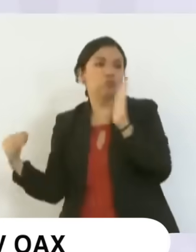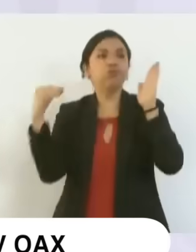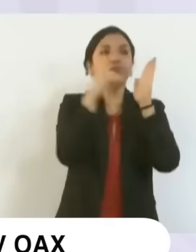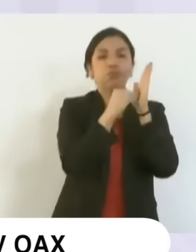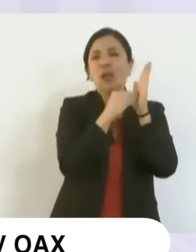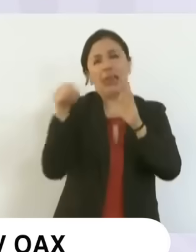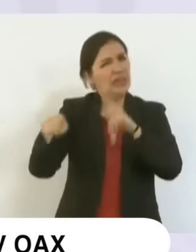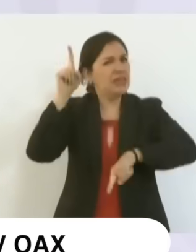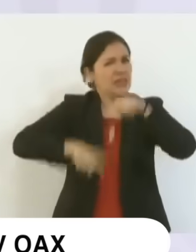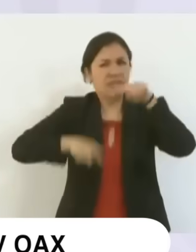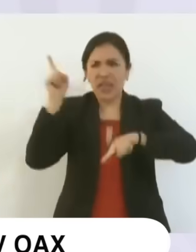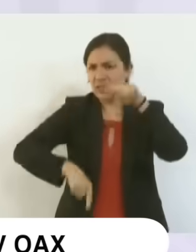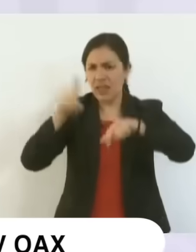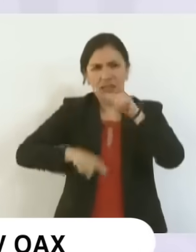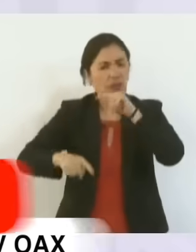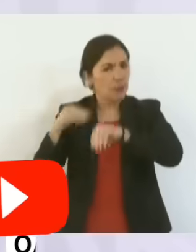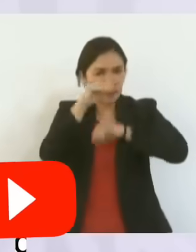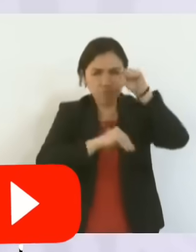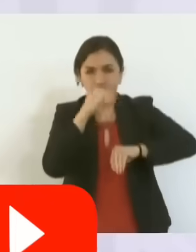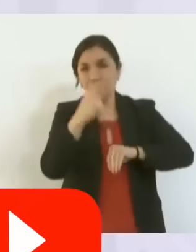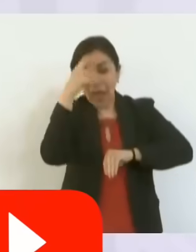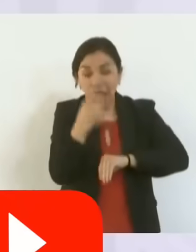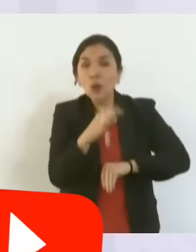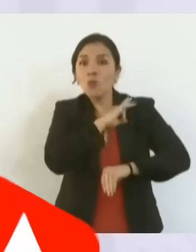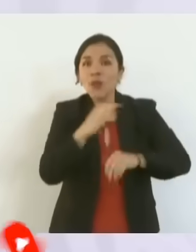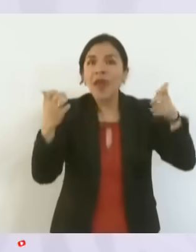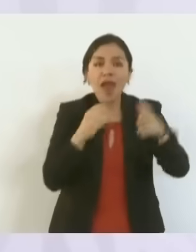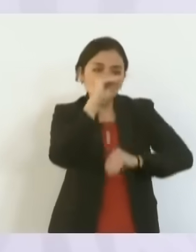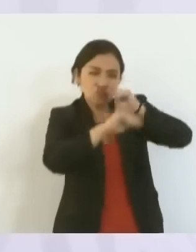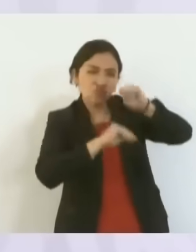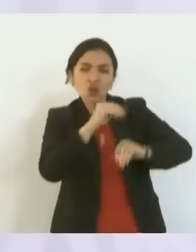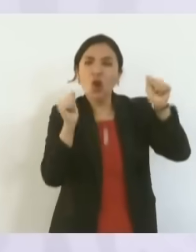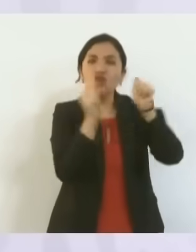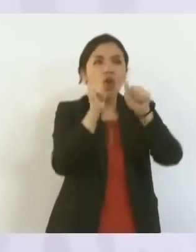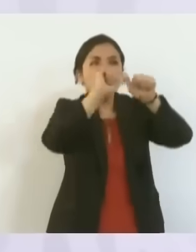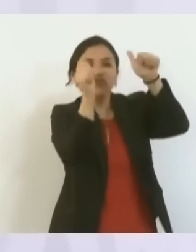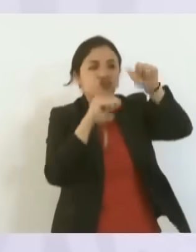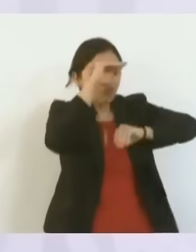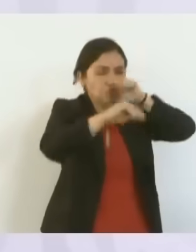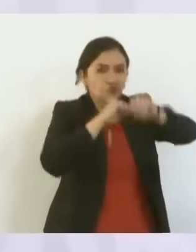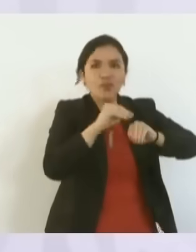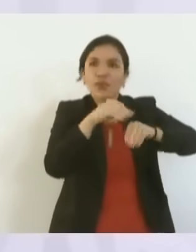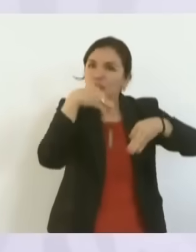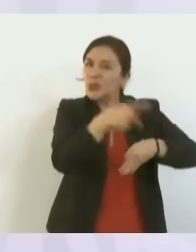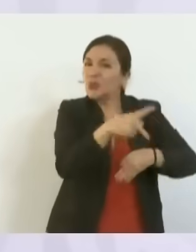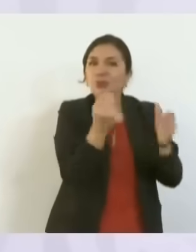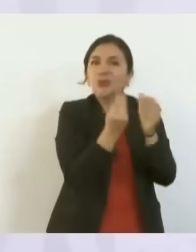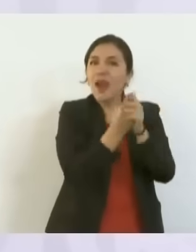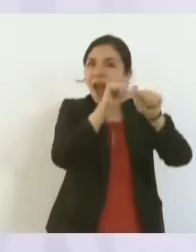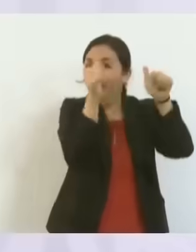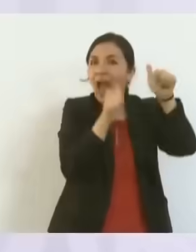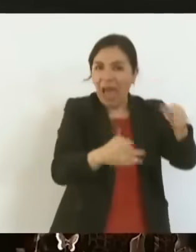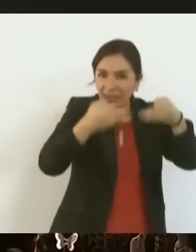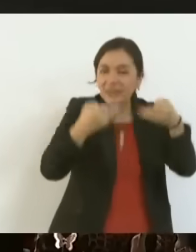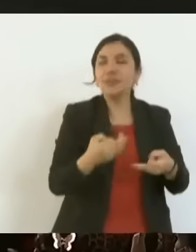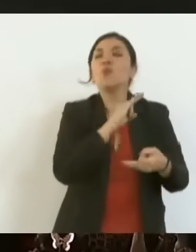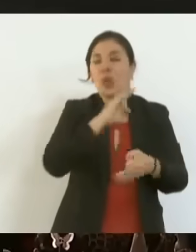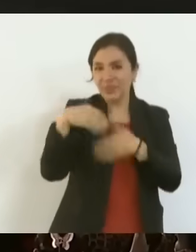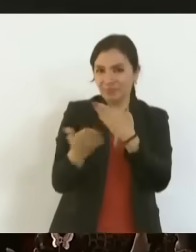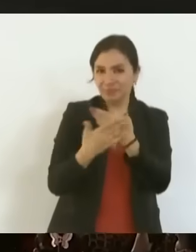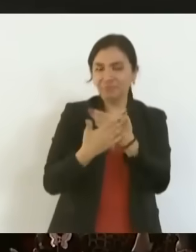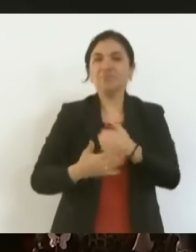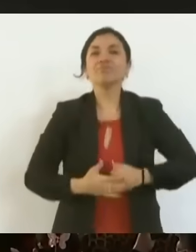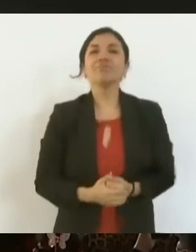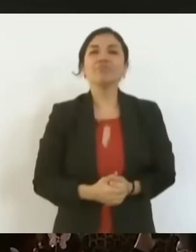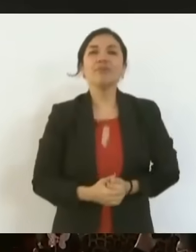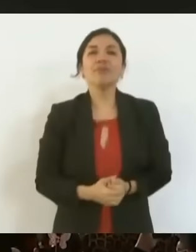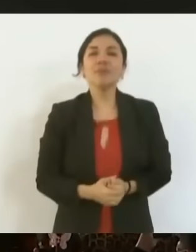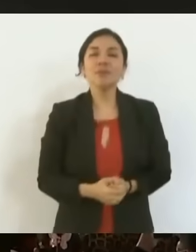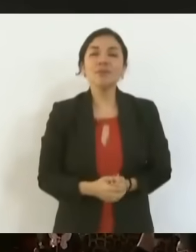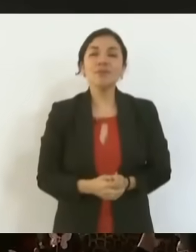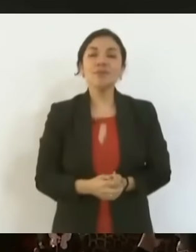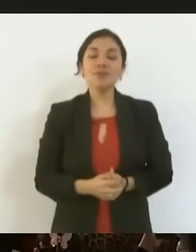desmanteladas para que se puedan intervenir y crear esculturas y objetos artísticos.